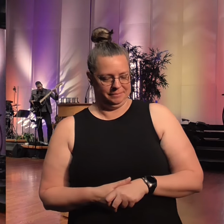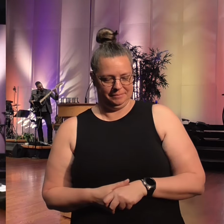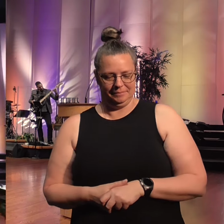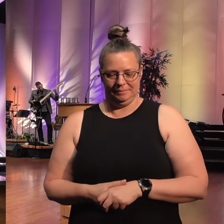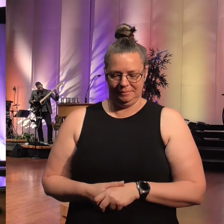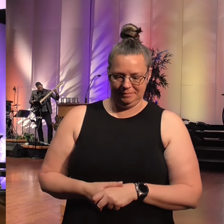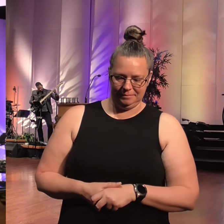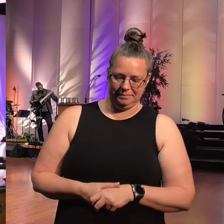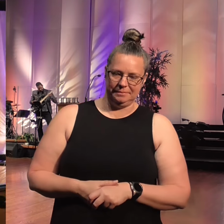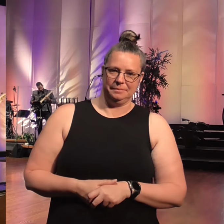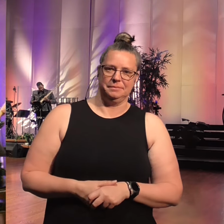[Música]